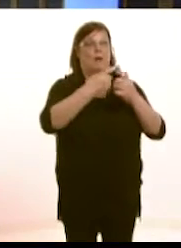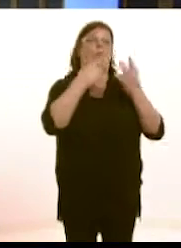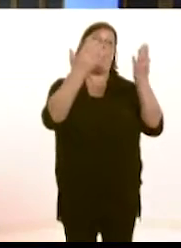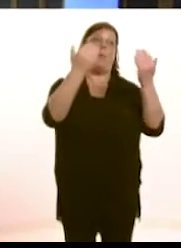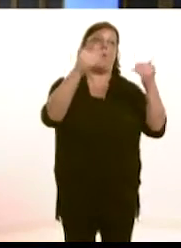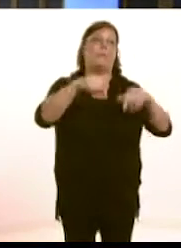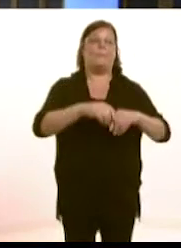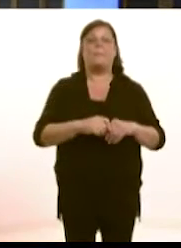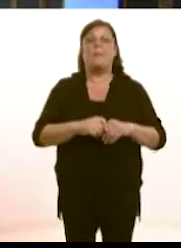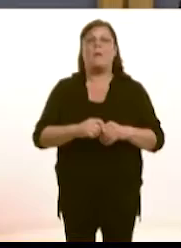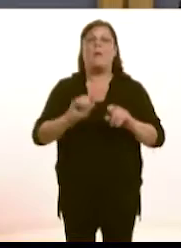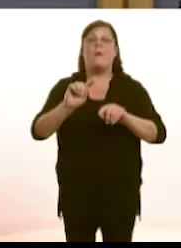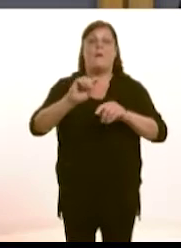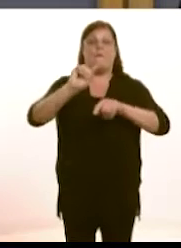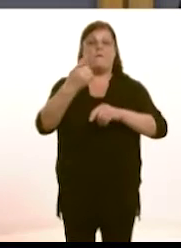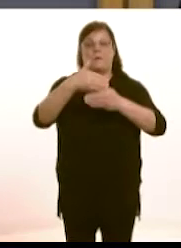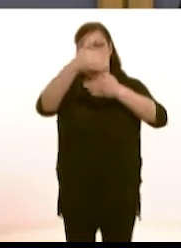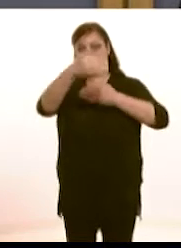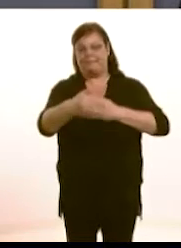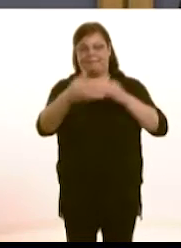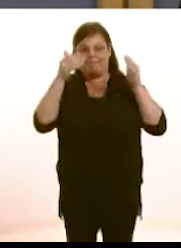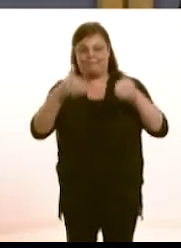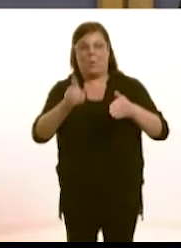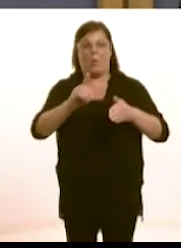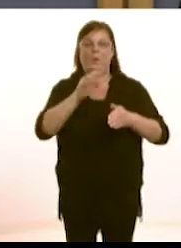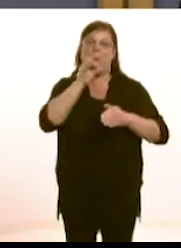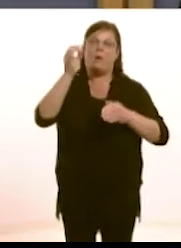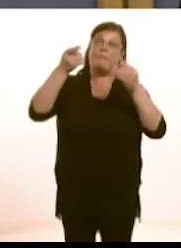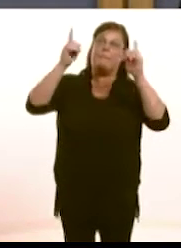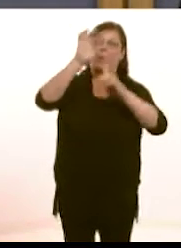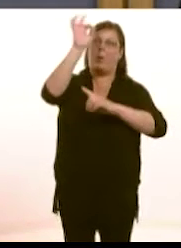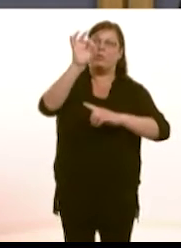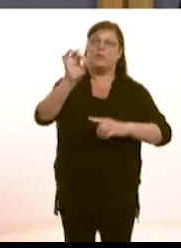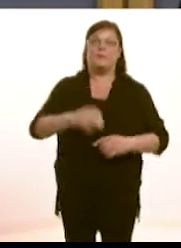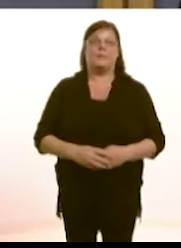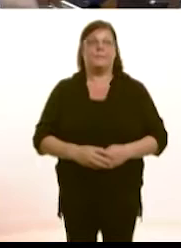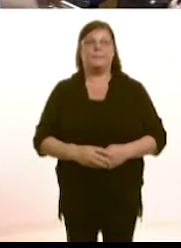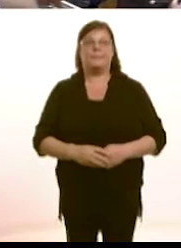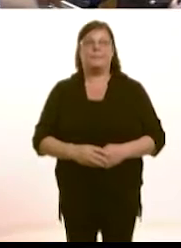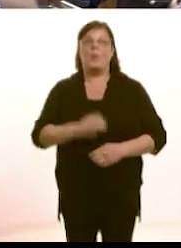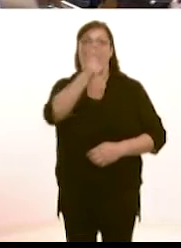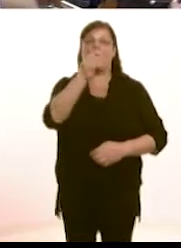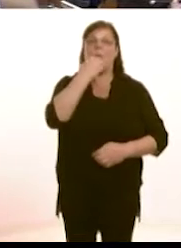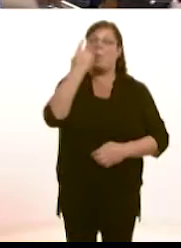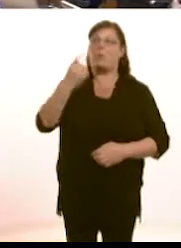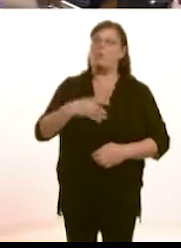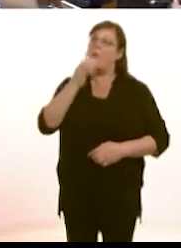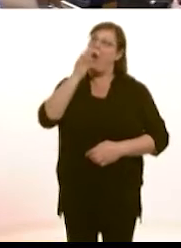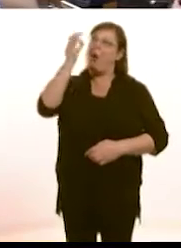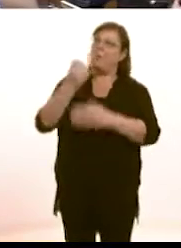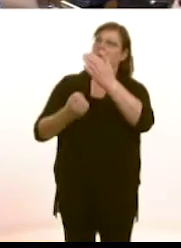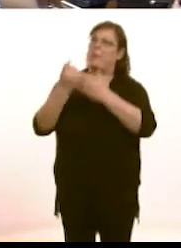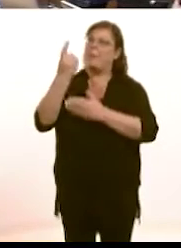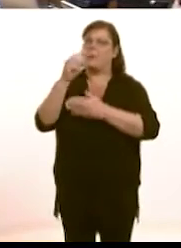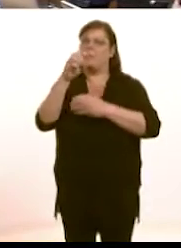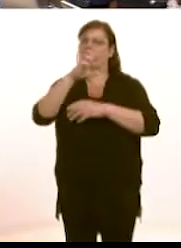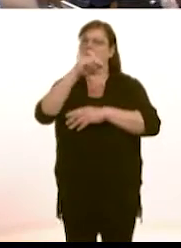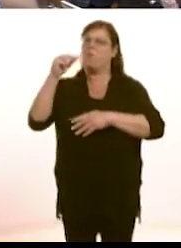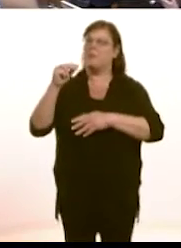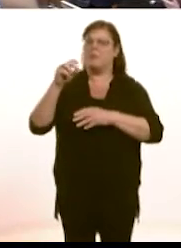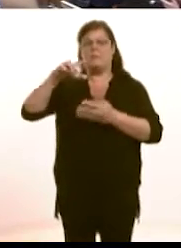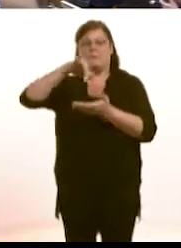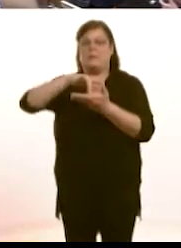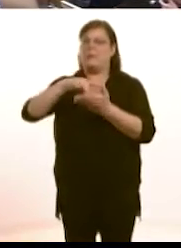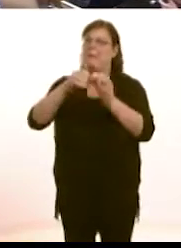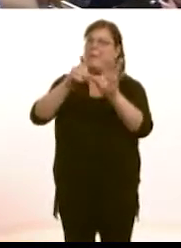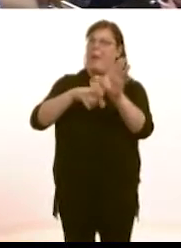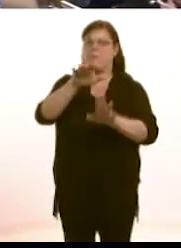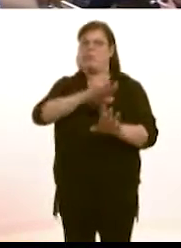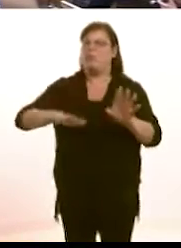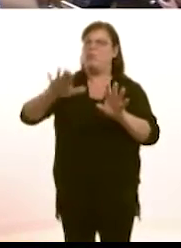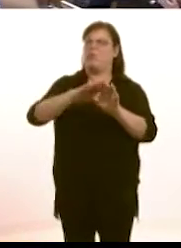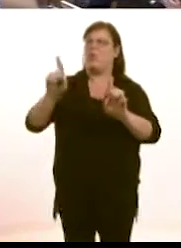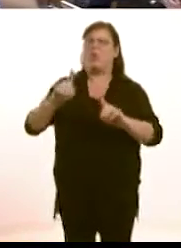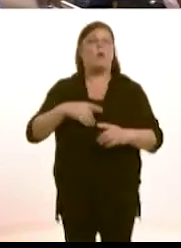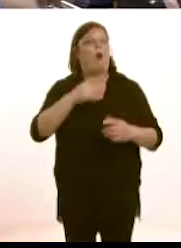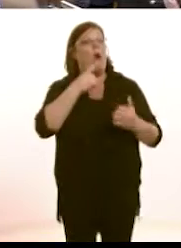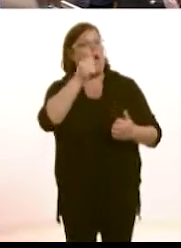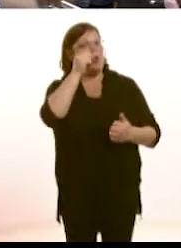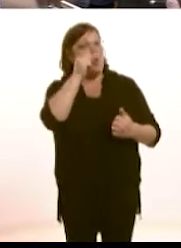Llywydd, I understand that youíve given your permission for questions 1 and 4 to be grouped.